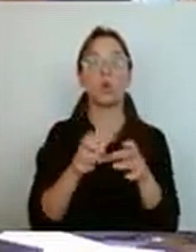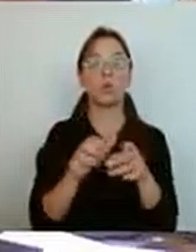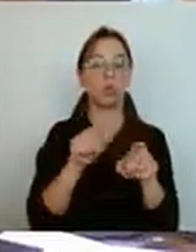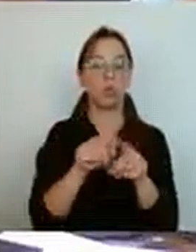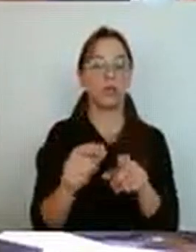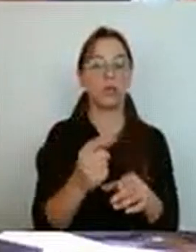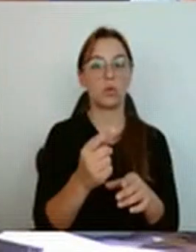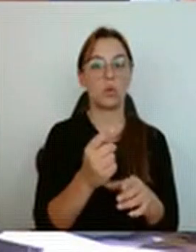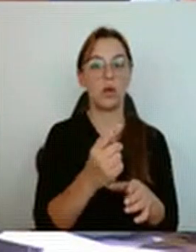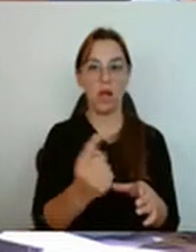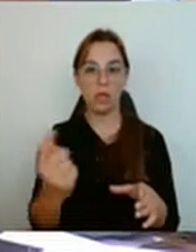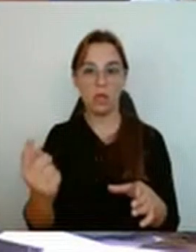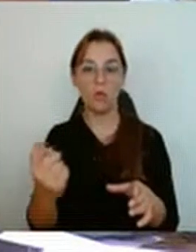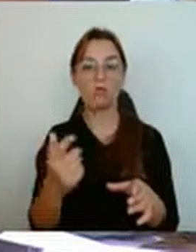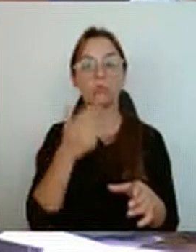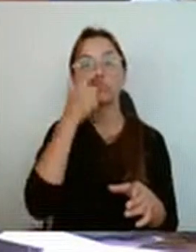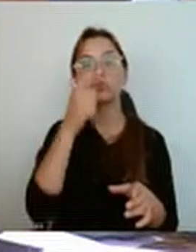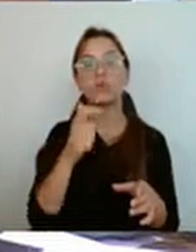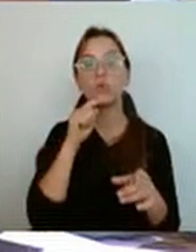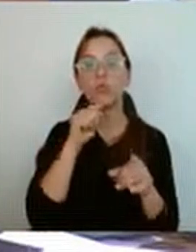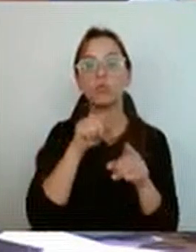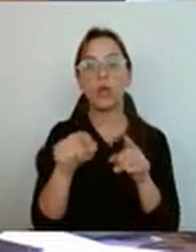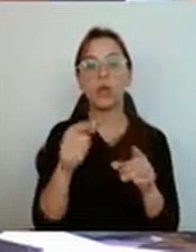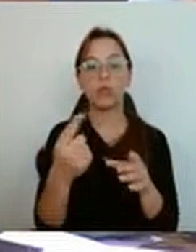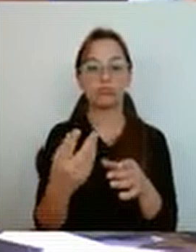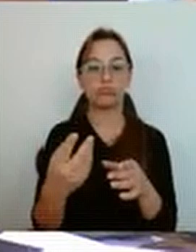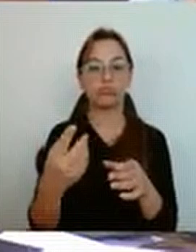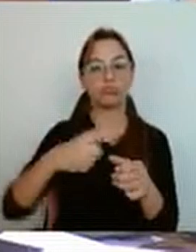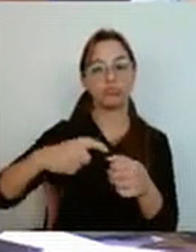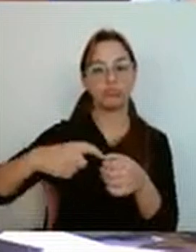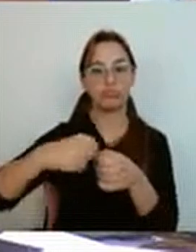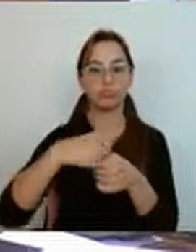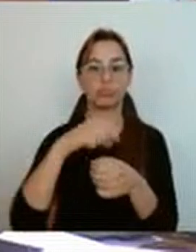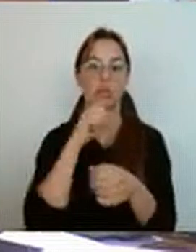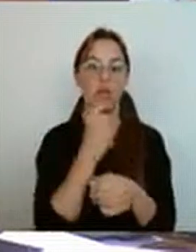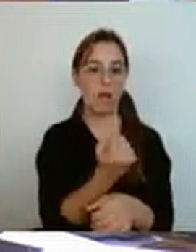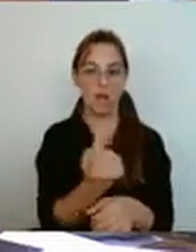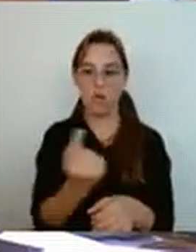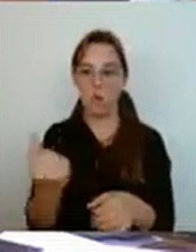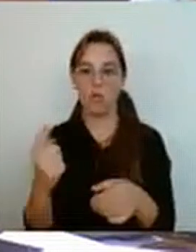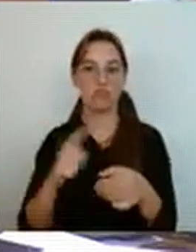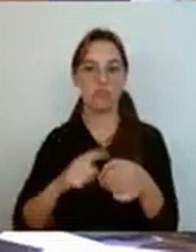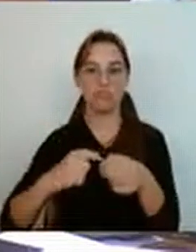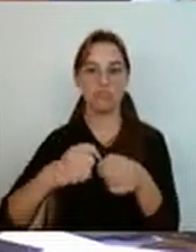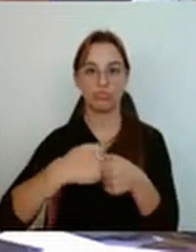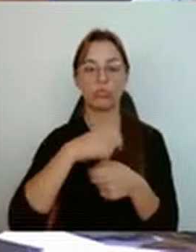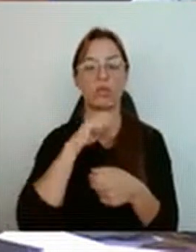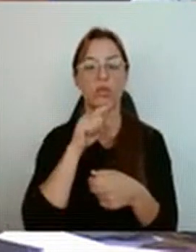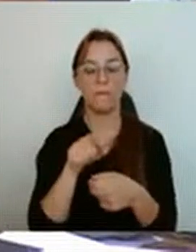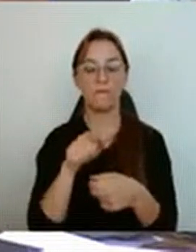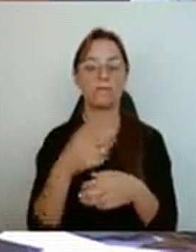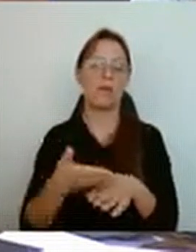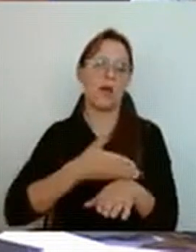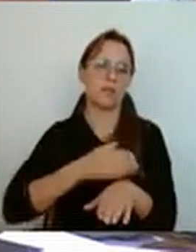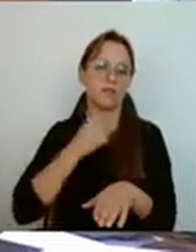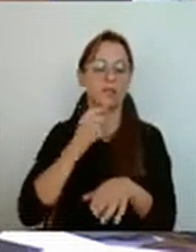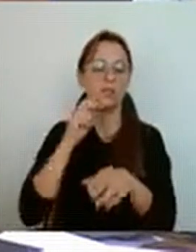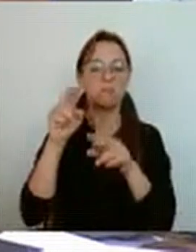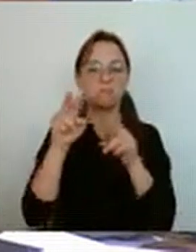tal como a doutora Vereadora Teresa Bacelar indicou que estavam a estudar na